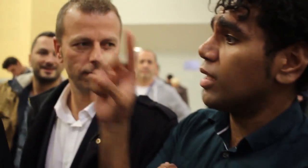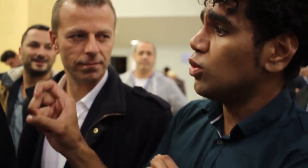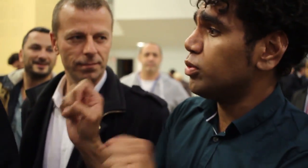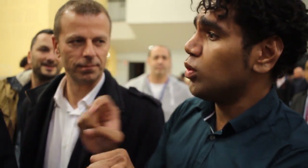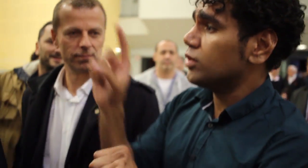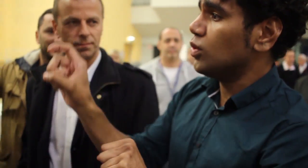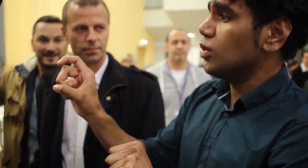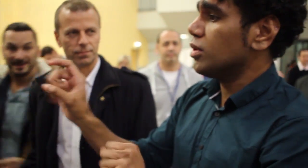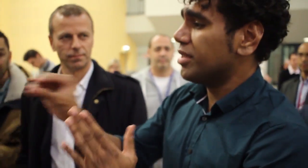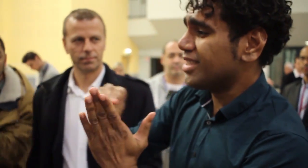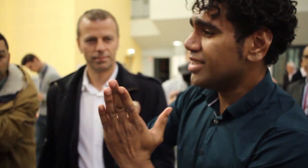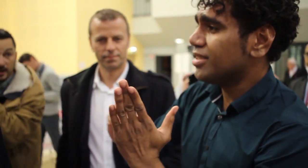Je peux vous poser une question ? Passons par l’écrit ?